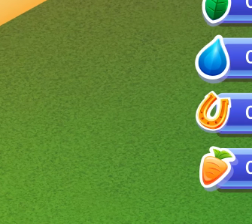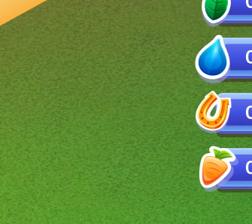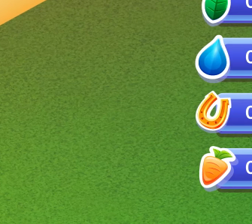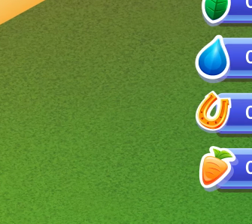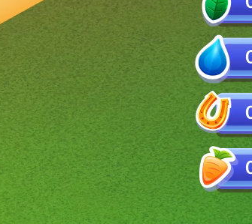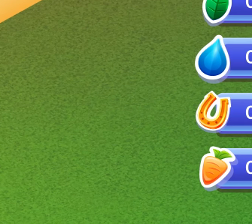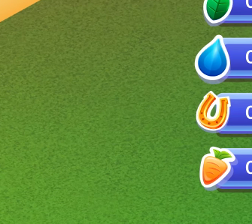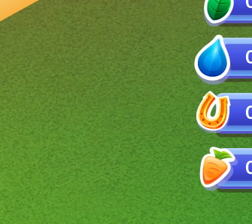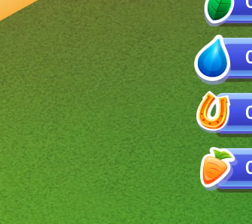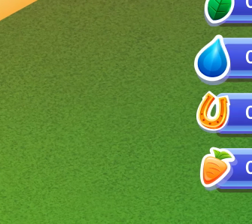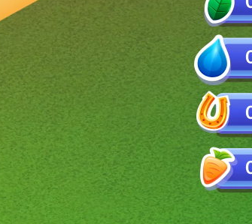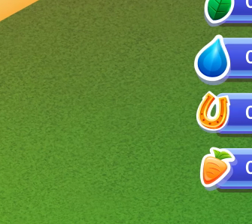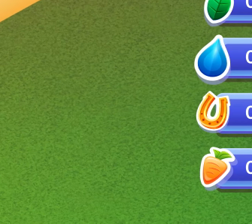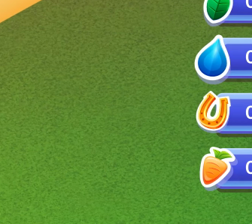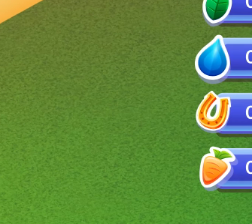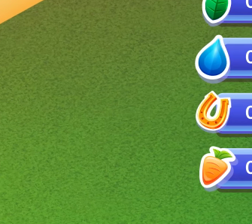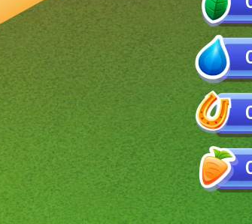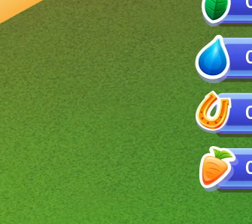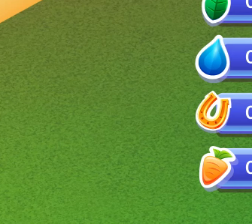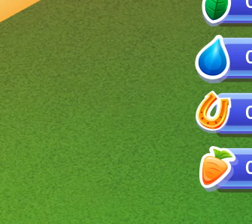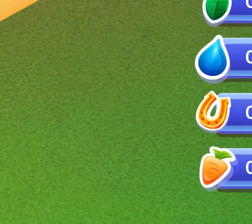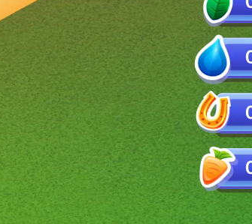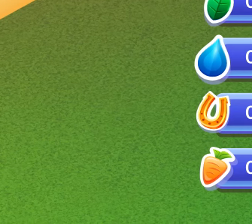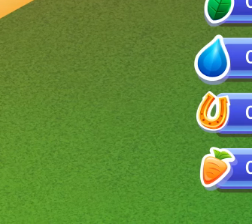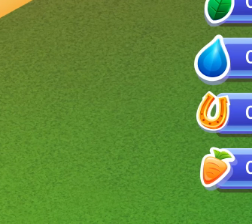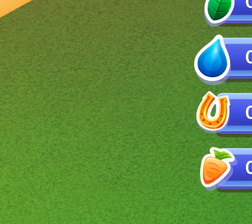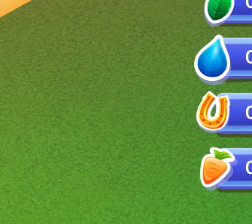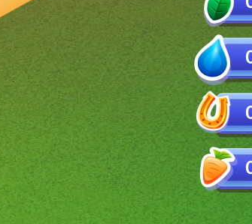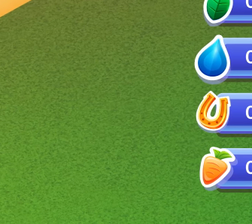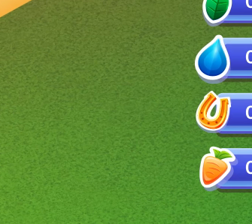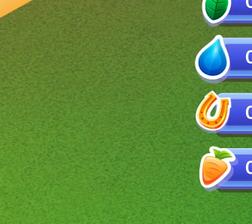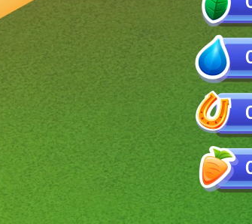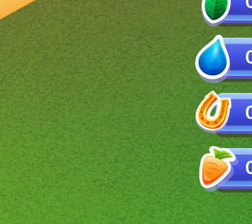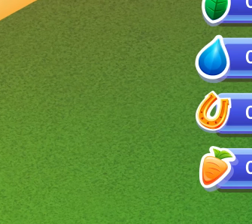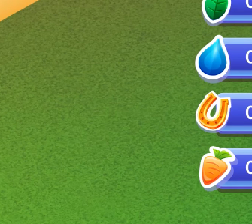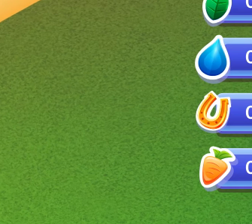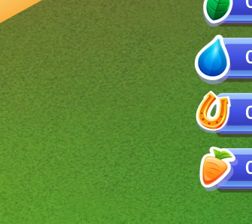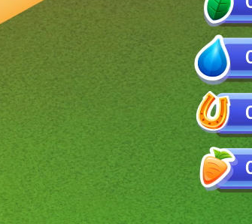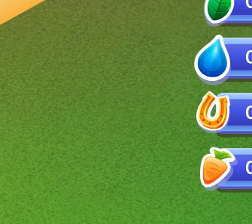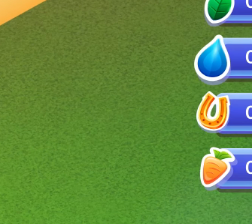[Notificações] [Cacarejos]